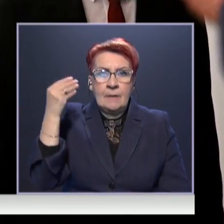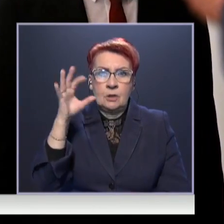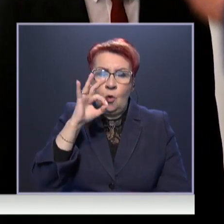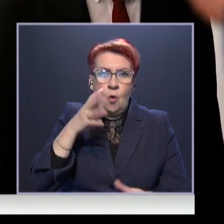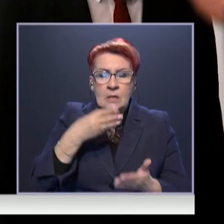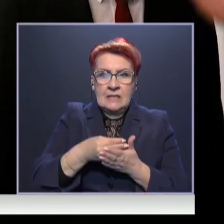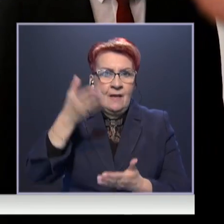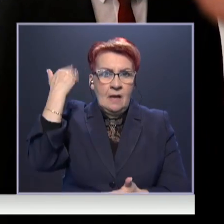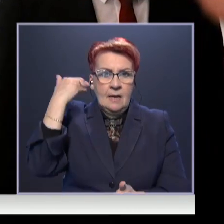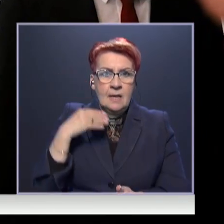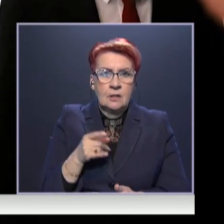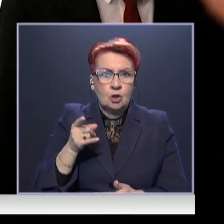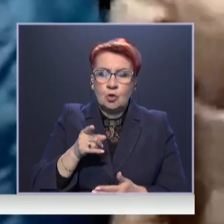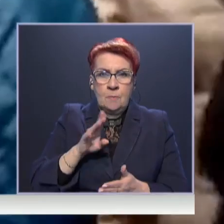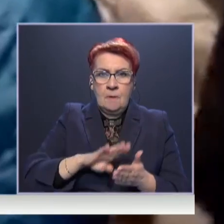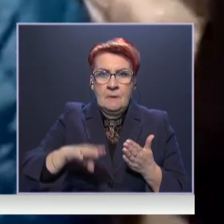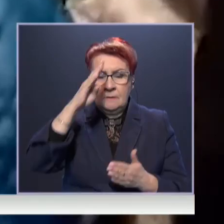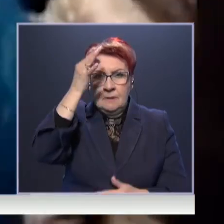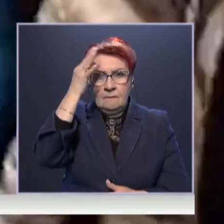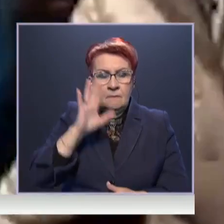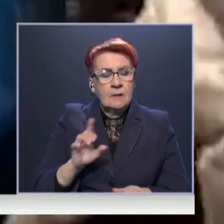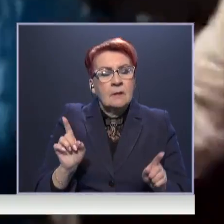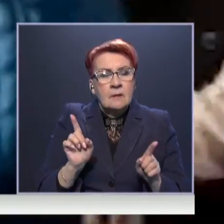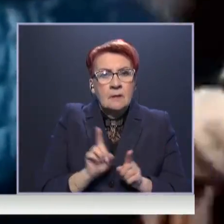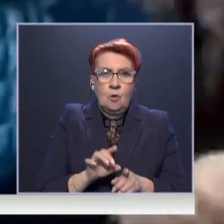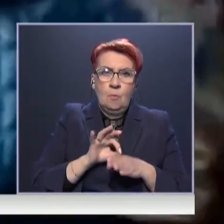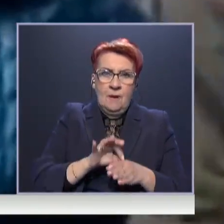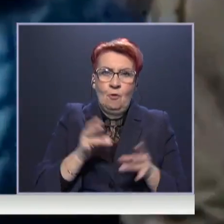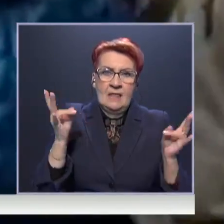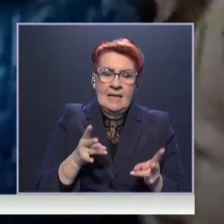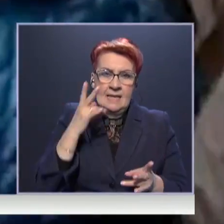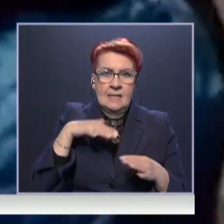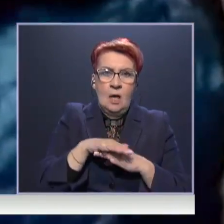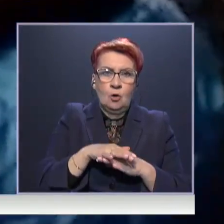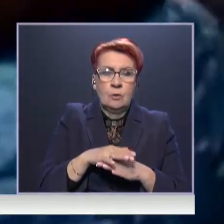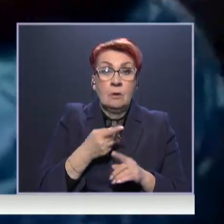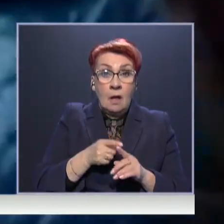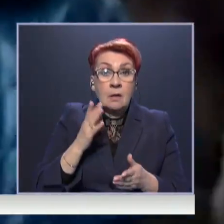обречь на беспамятством такие подходы приводят к Трагедии народа именно это произошло с Украиной